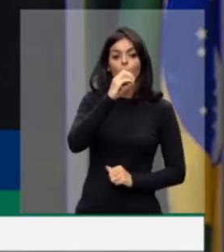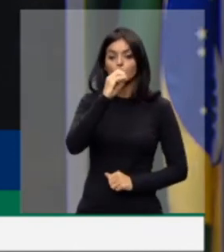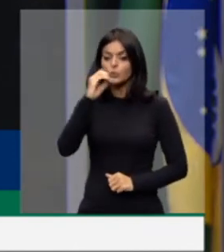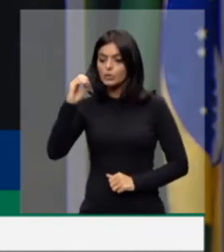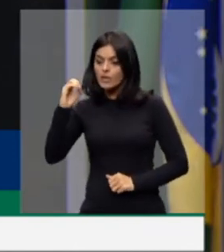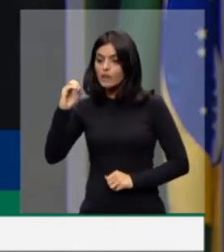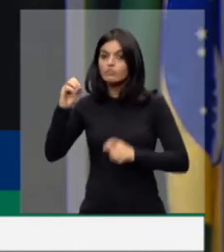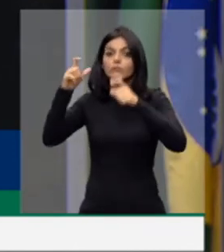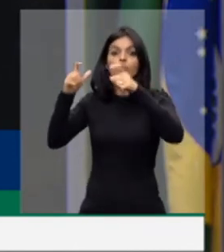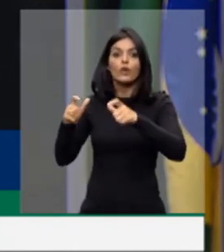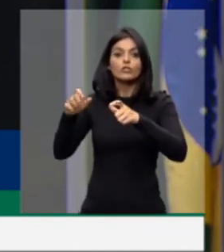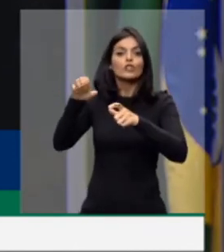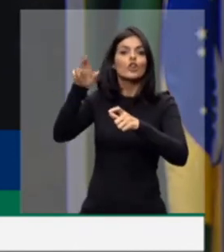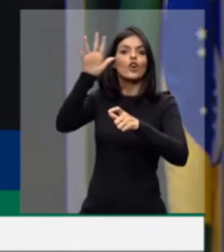ENERGIA LIMPA. NOS 880 PARQUES DE ENERGIA EÓLICA DO BRASIL